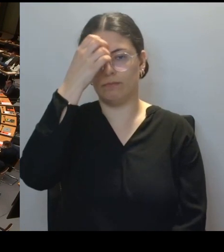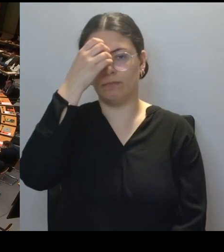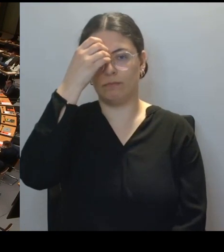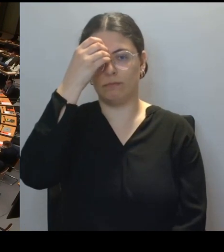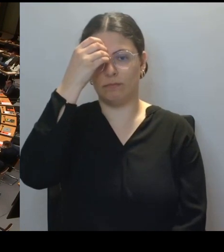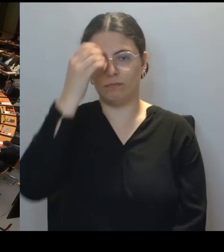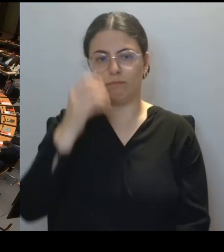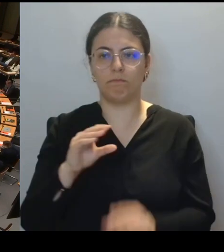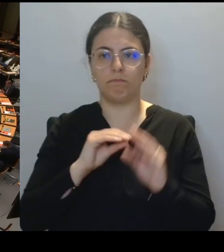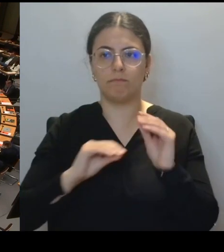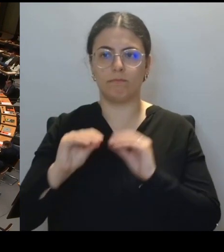Politik muss mit rein.